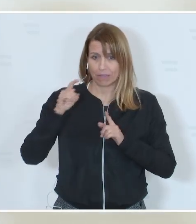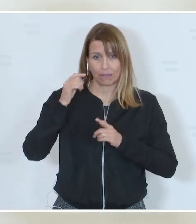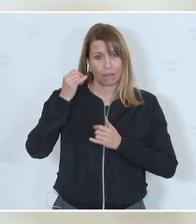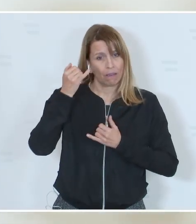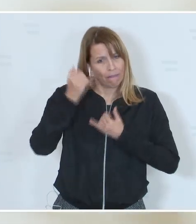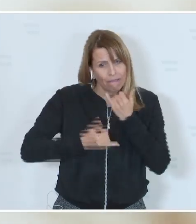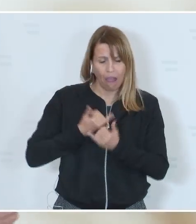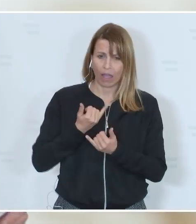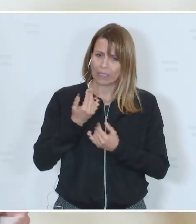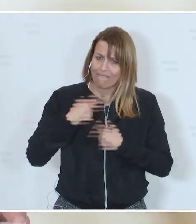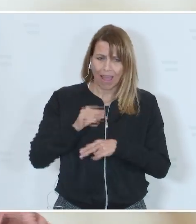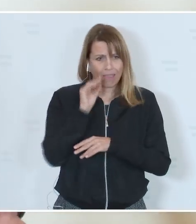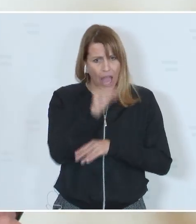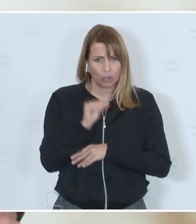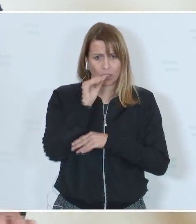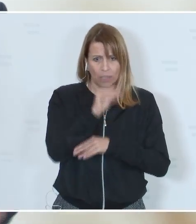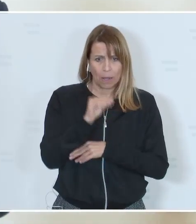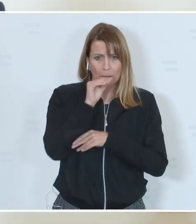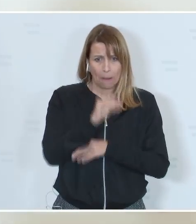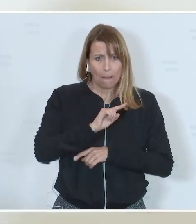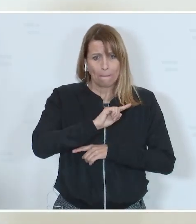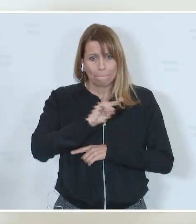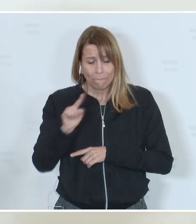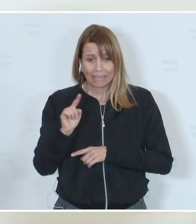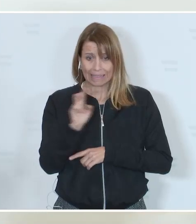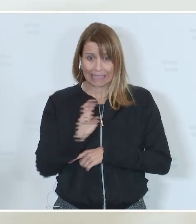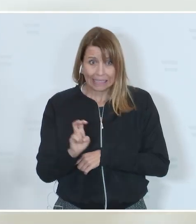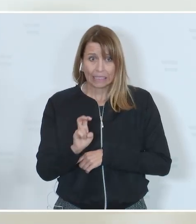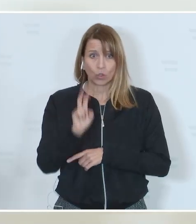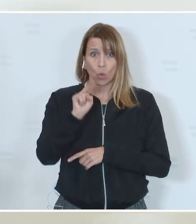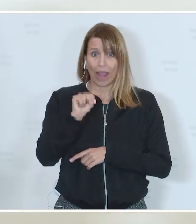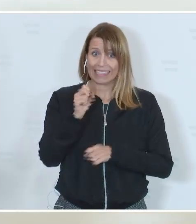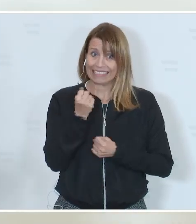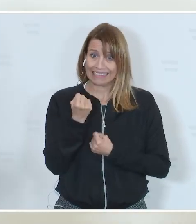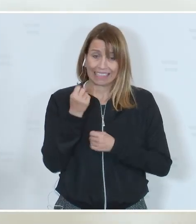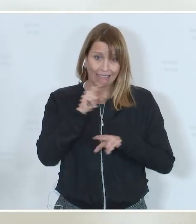solange wir einen Sitz im UN-Sicherheitsrat haben. Lieber Karl, vielen Dank auch für die